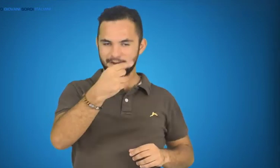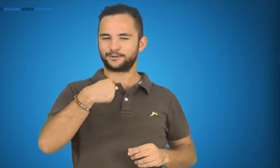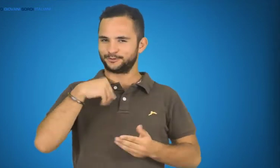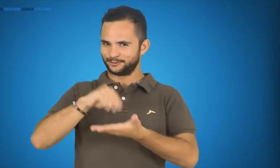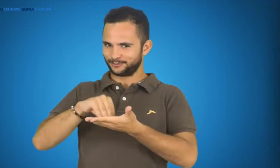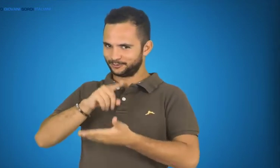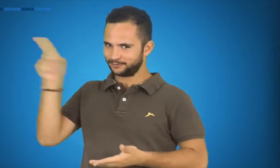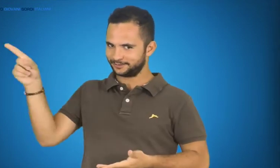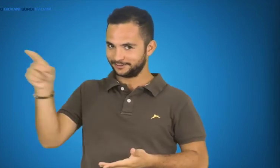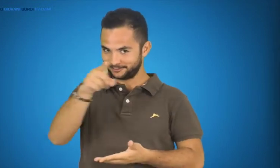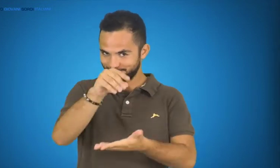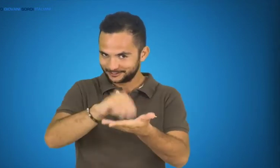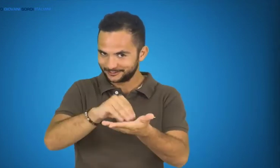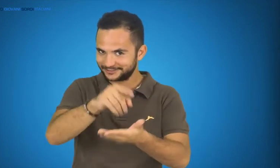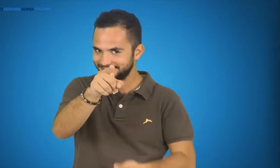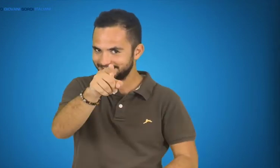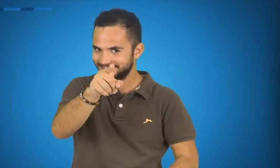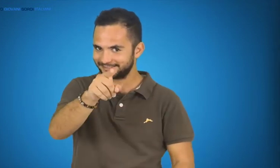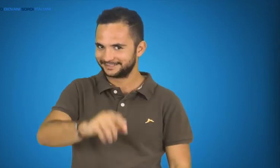Io ci sarò! Tu ci sarai?